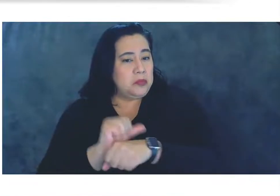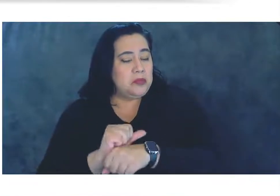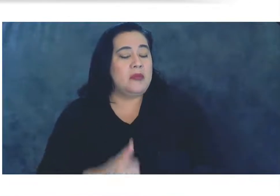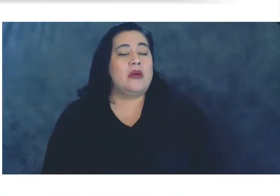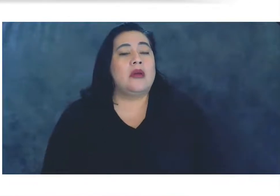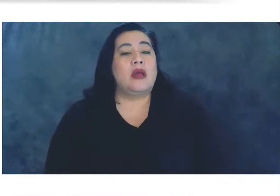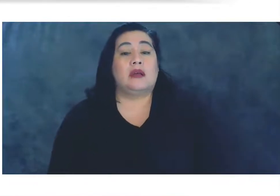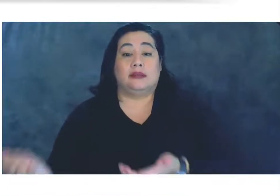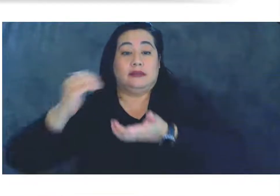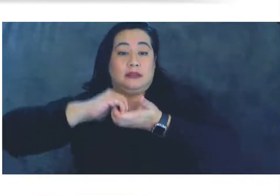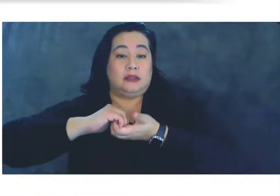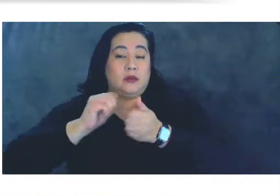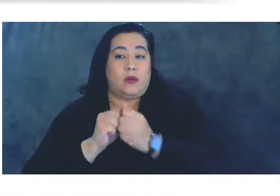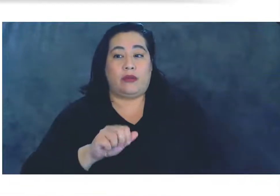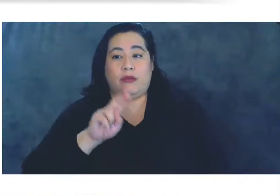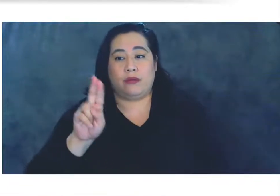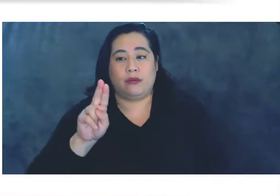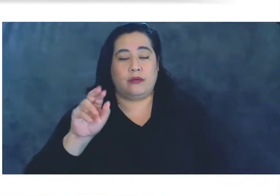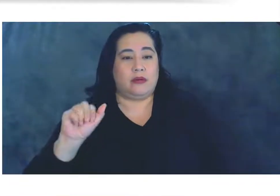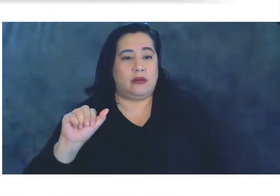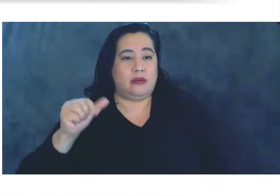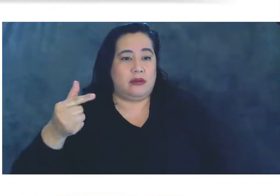Junto con la Universidad Ana G Méndez,